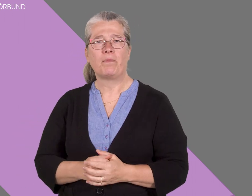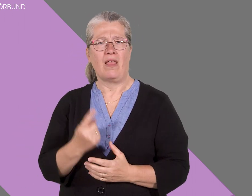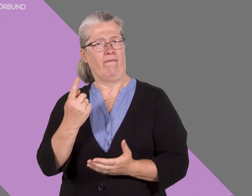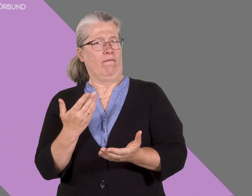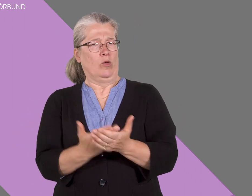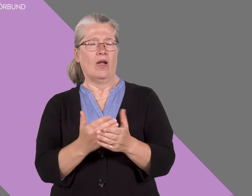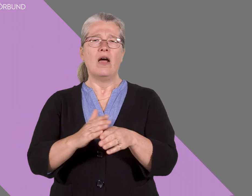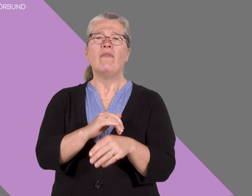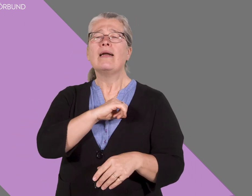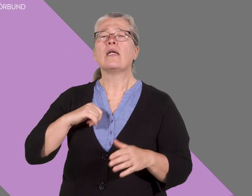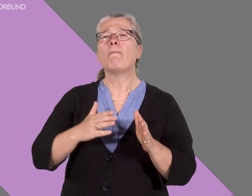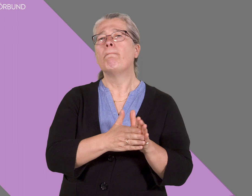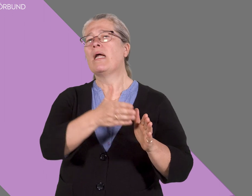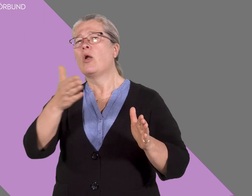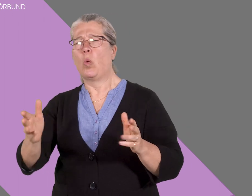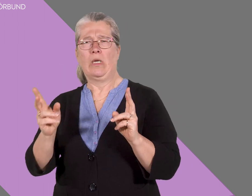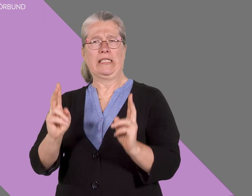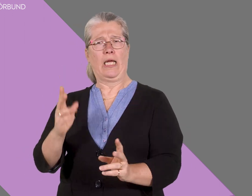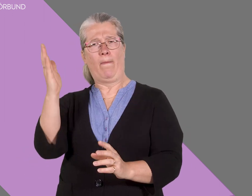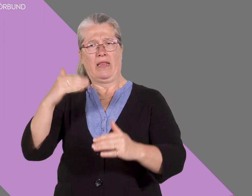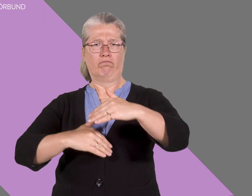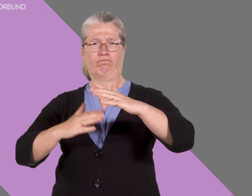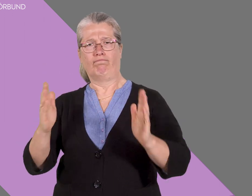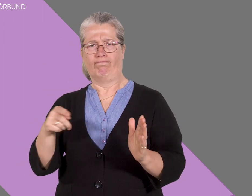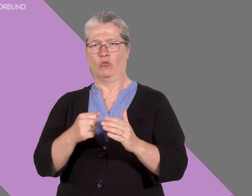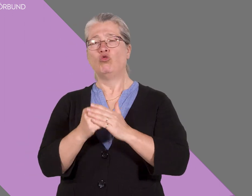Ett förslag var att använda regeringsperioden som ram för tidsplanen.